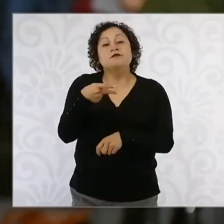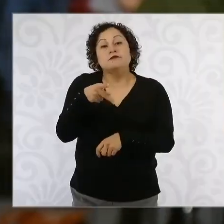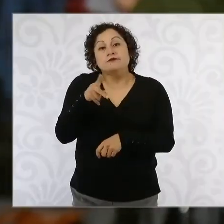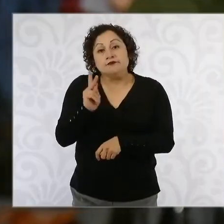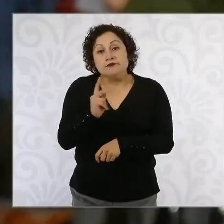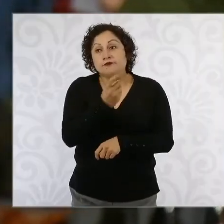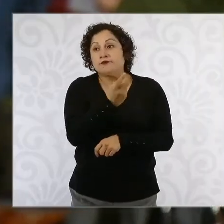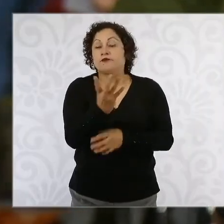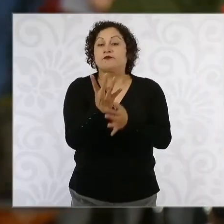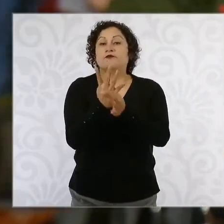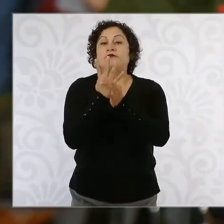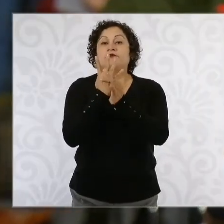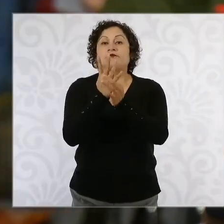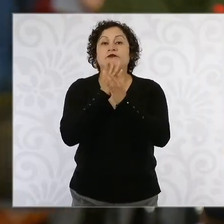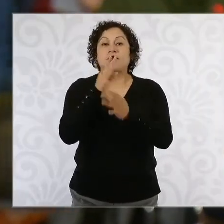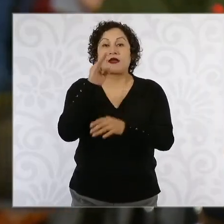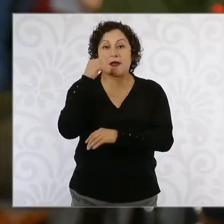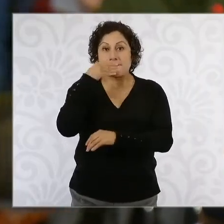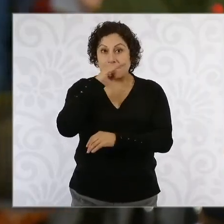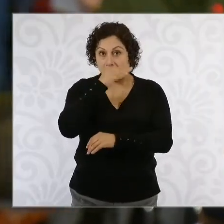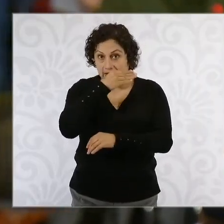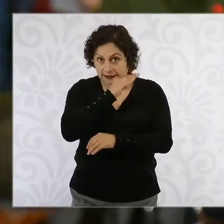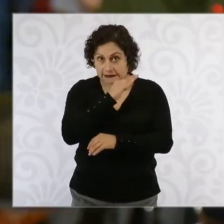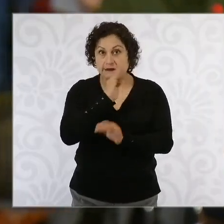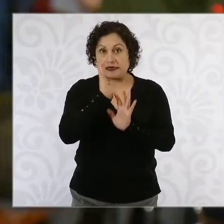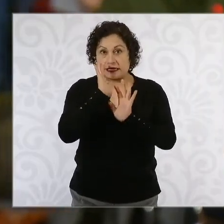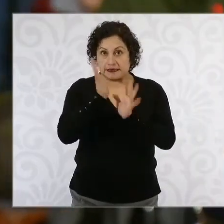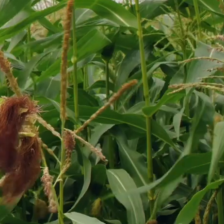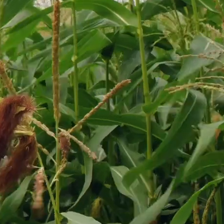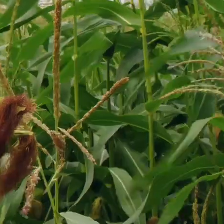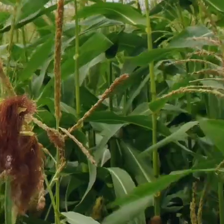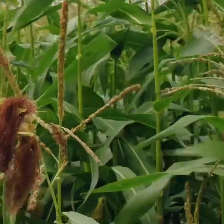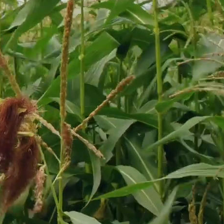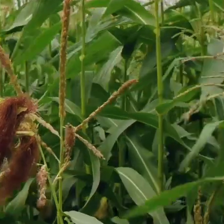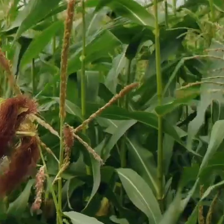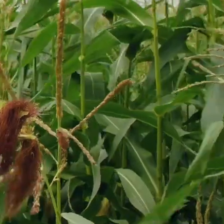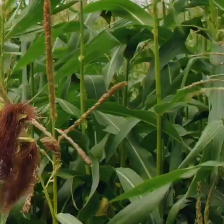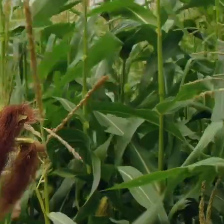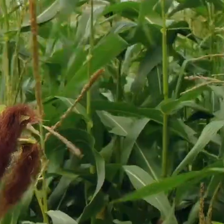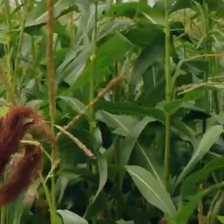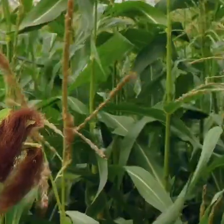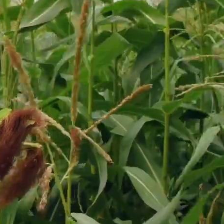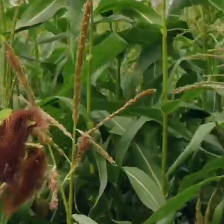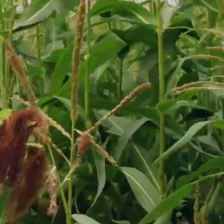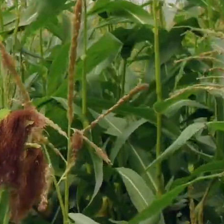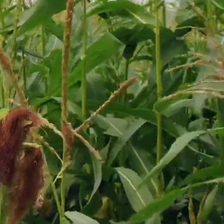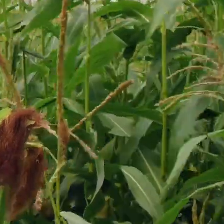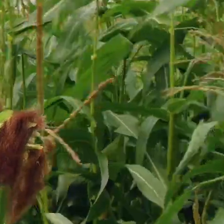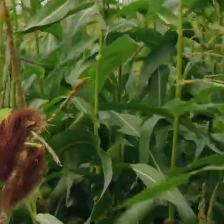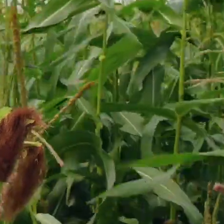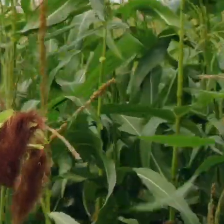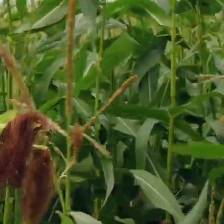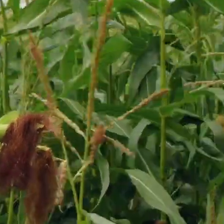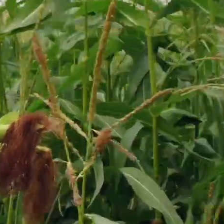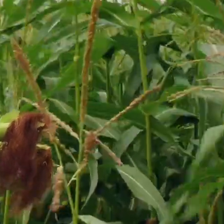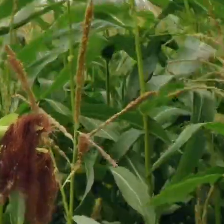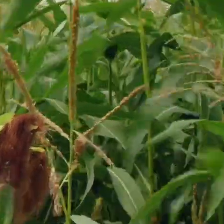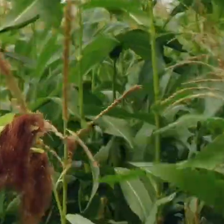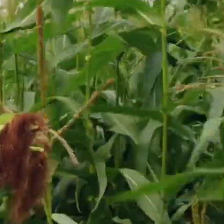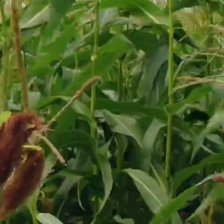Maíz ya están aquí en en México porque ya hace muchos años que llegaron y la pregunta es qué